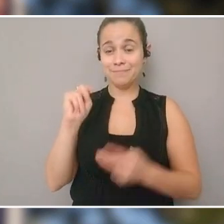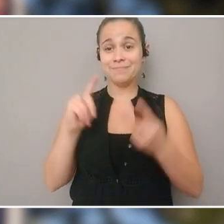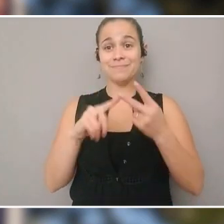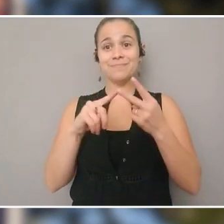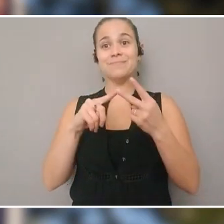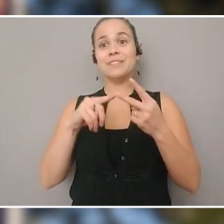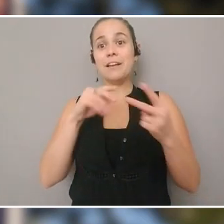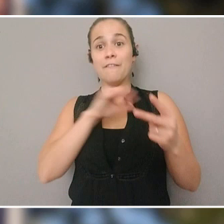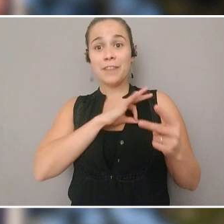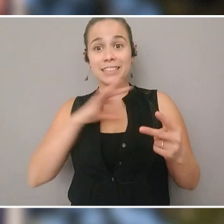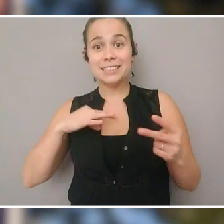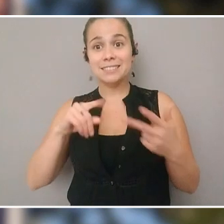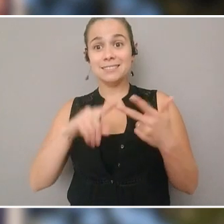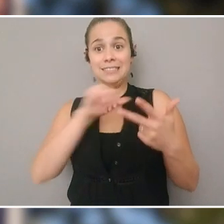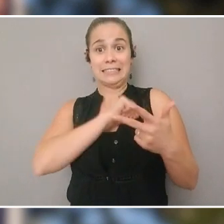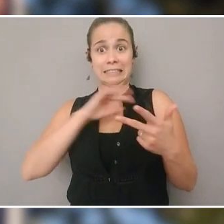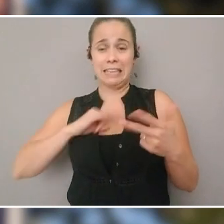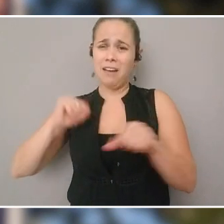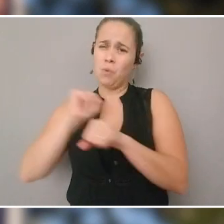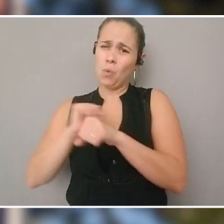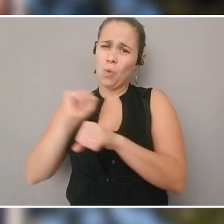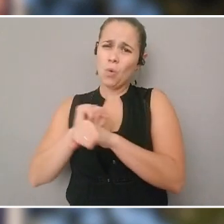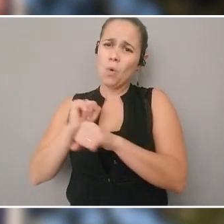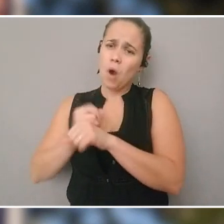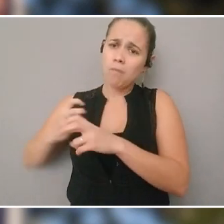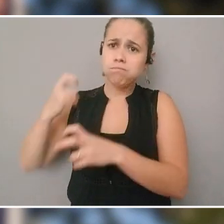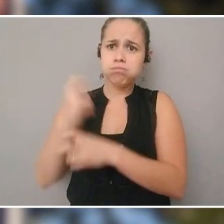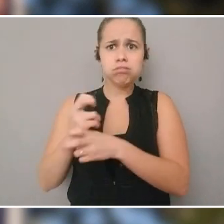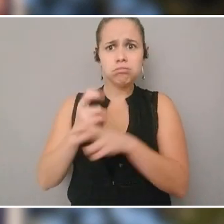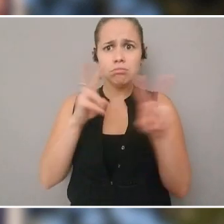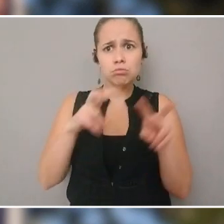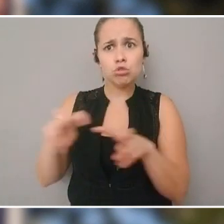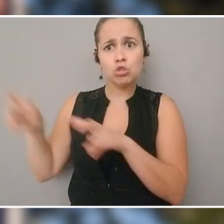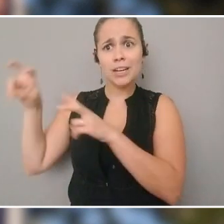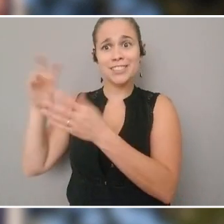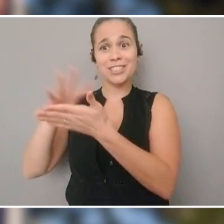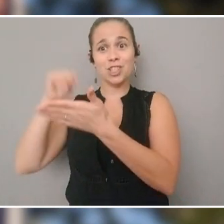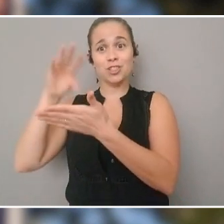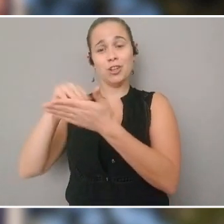trabajaron frenéticamente para la transición